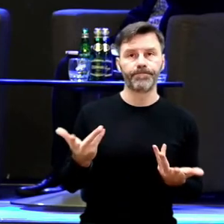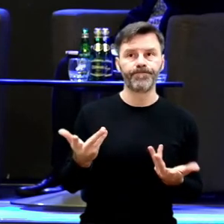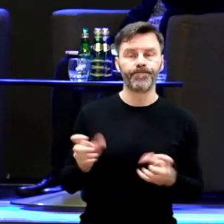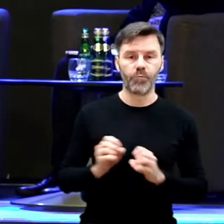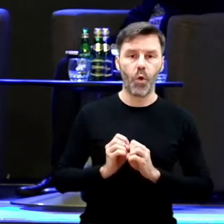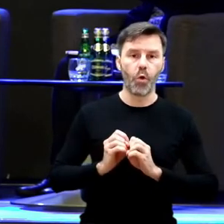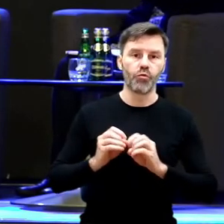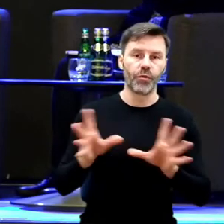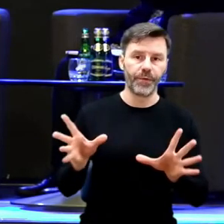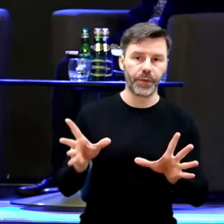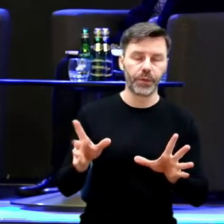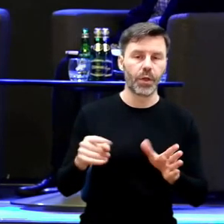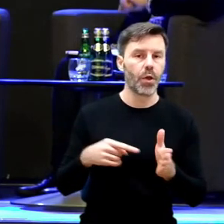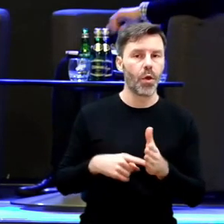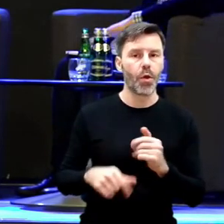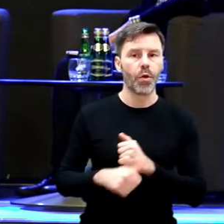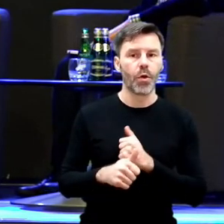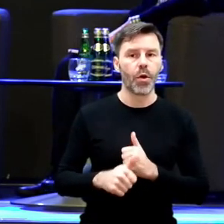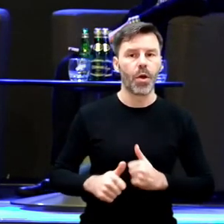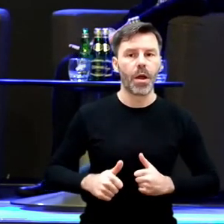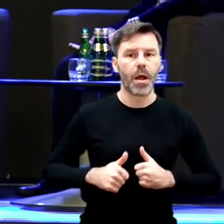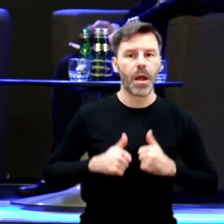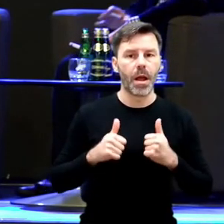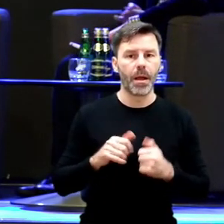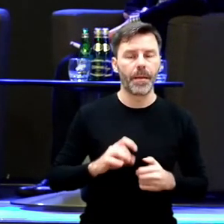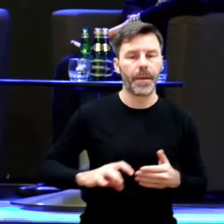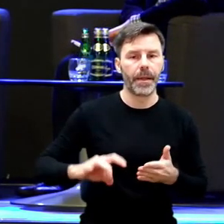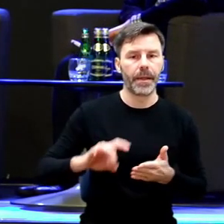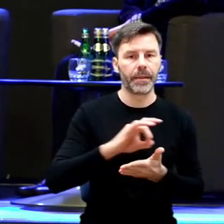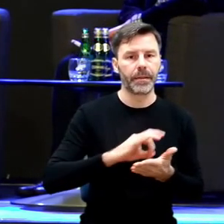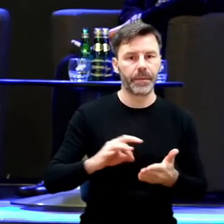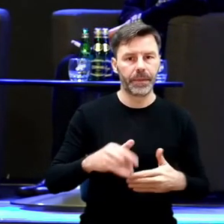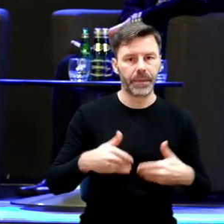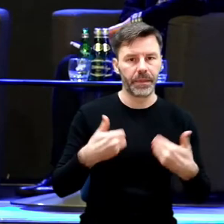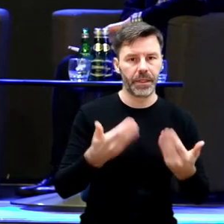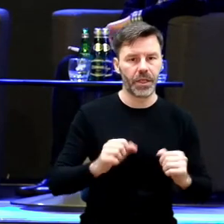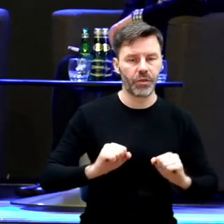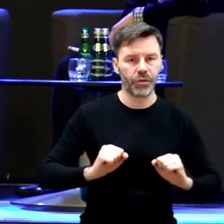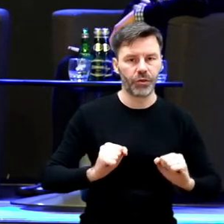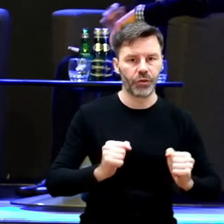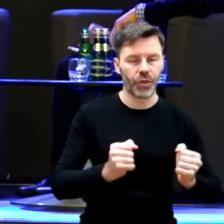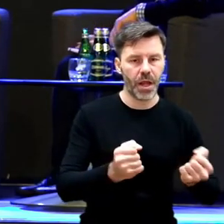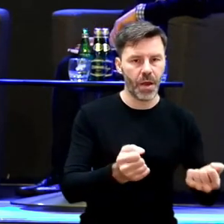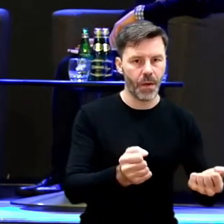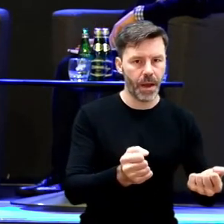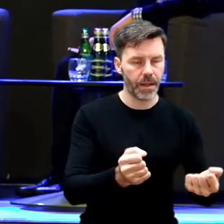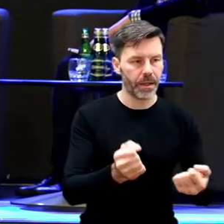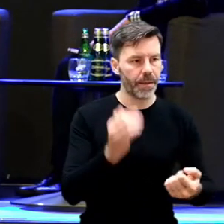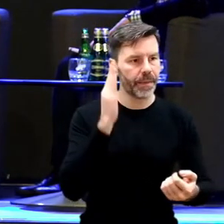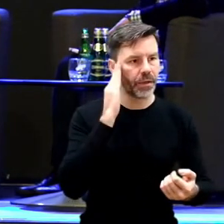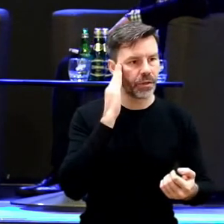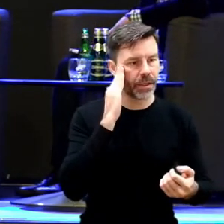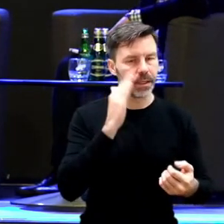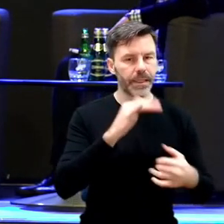powierzały prowadzenie działań mieszkaniowych, zarówno inwestycyjnych, jak i zarządczo-administracyjnych